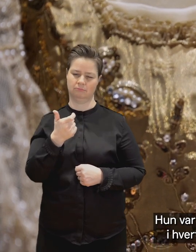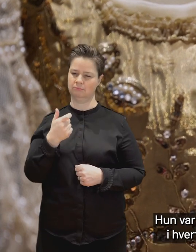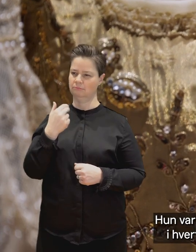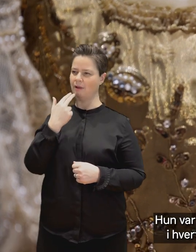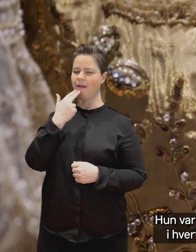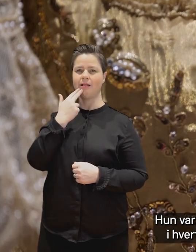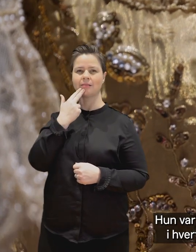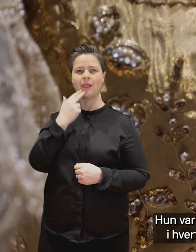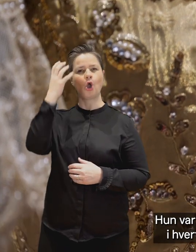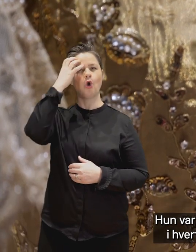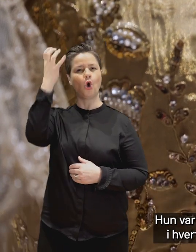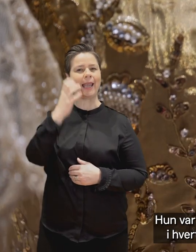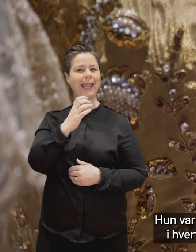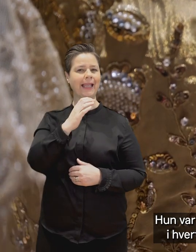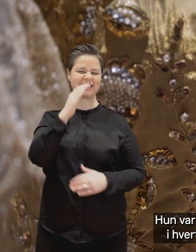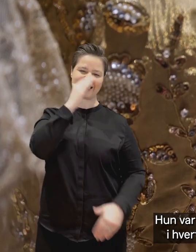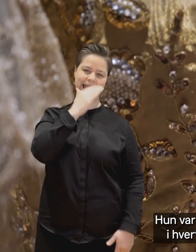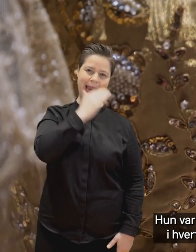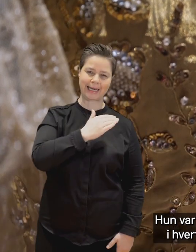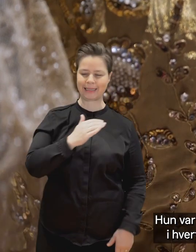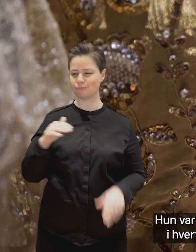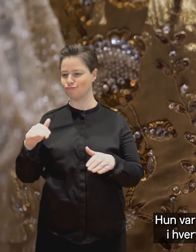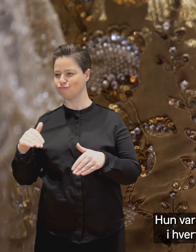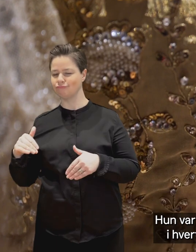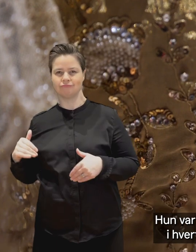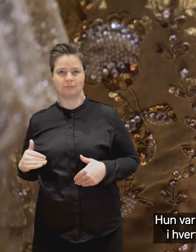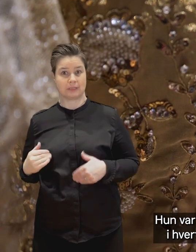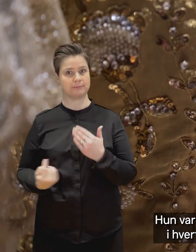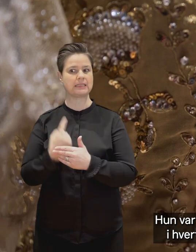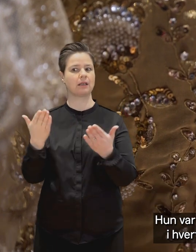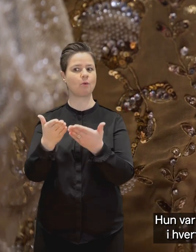Hun var sjenert, tilbakeholden, i hvert fall i offentligheten.